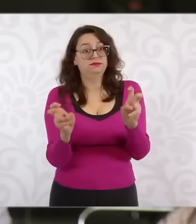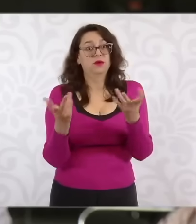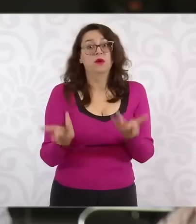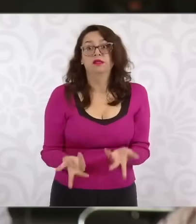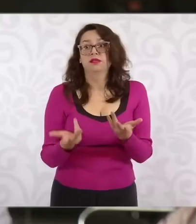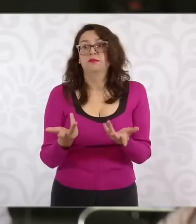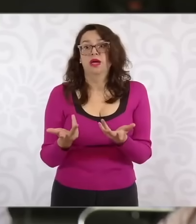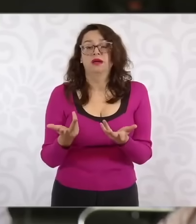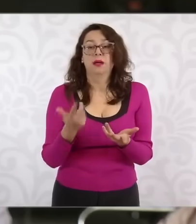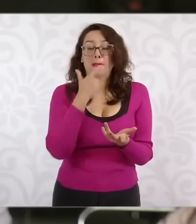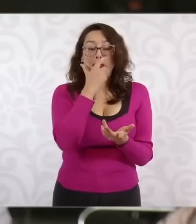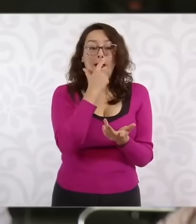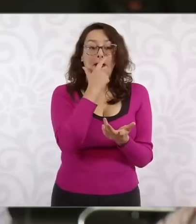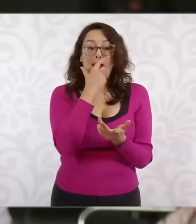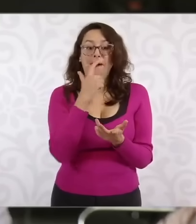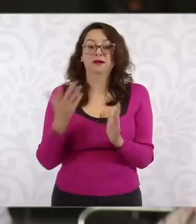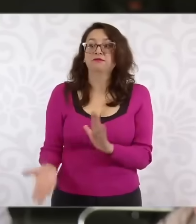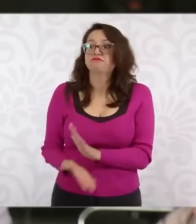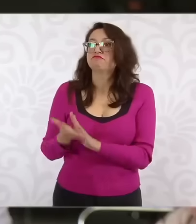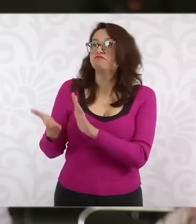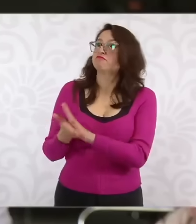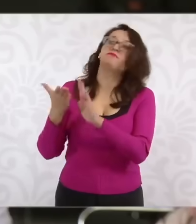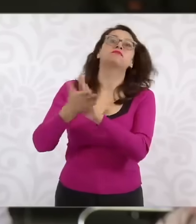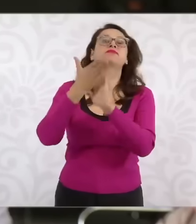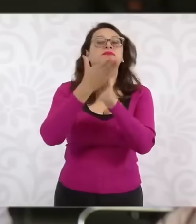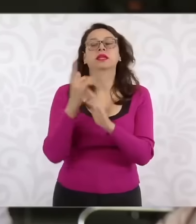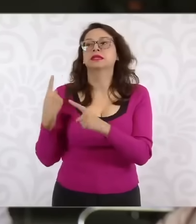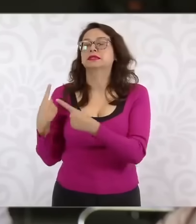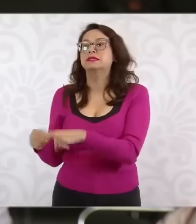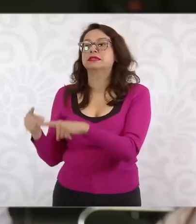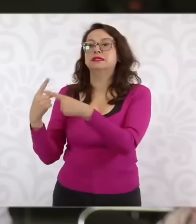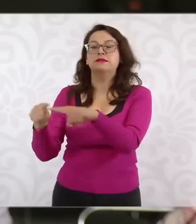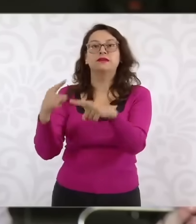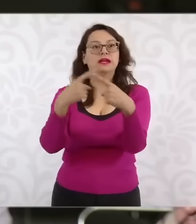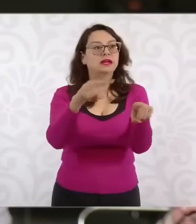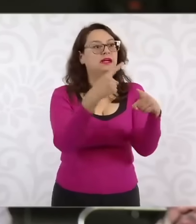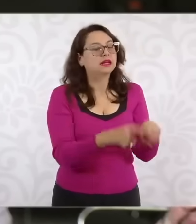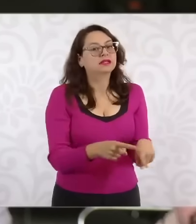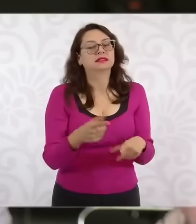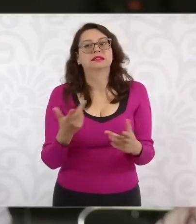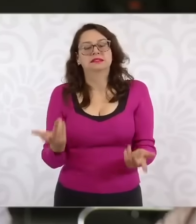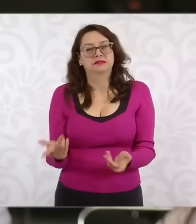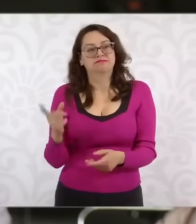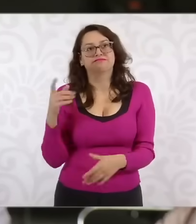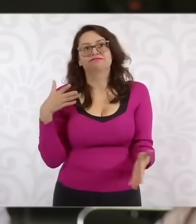¿cómo enfrenta el gobierno que usted encabeza eh camino a esta revisión no solamente con Estados